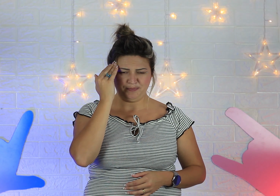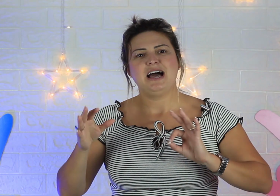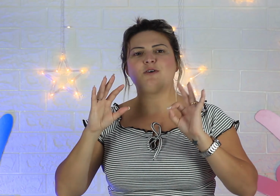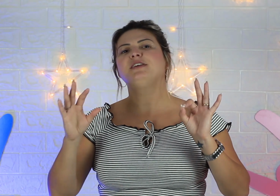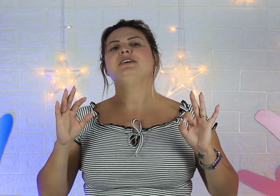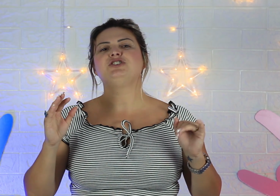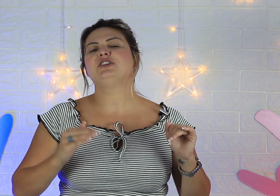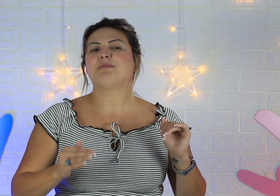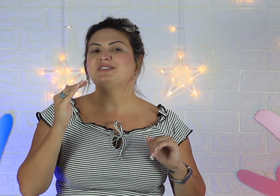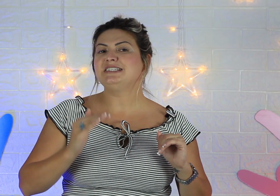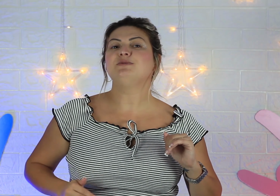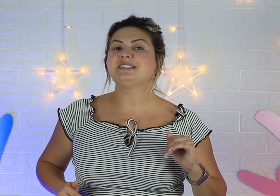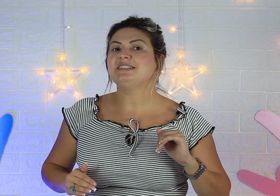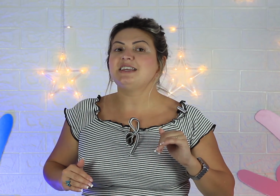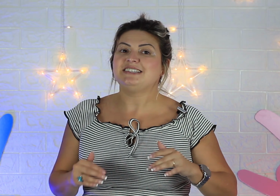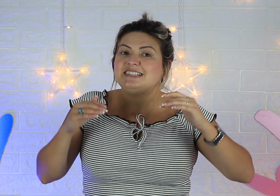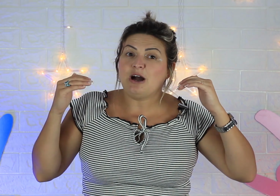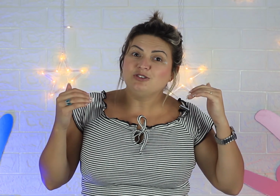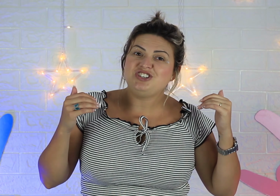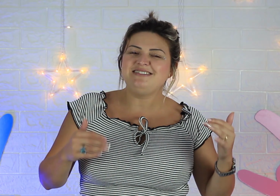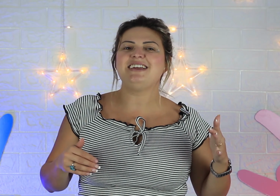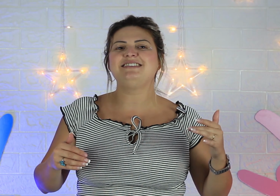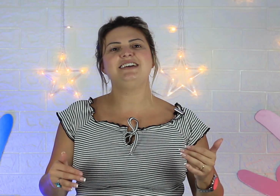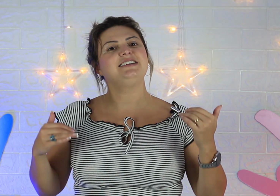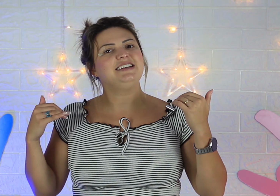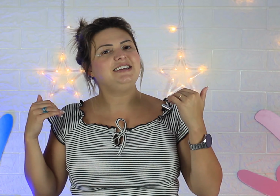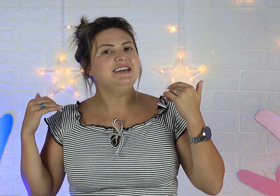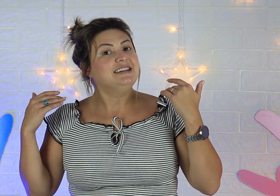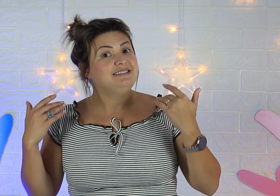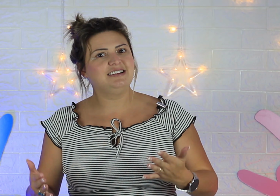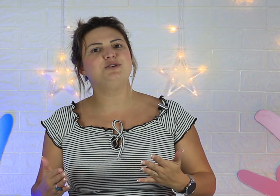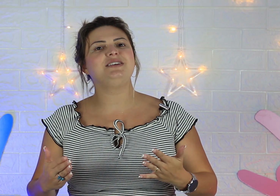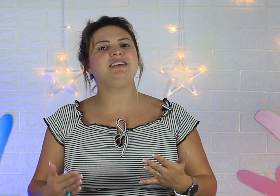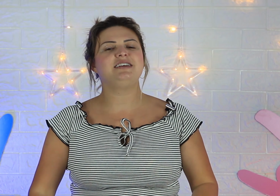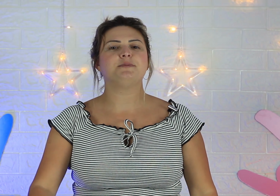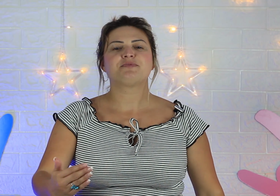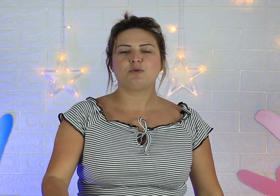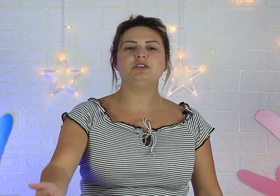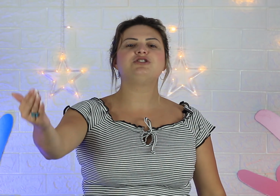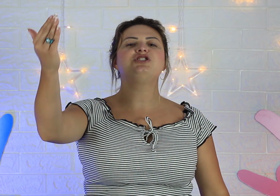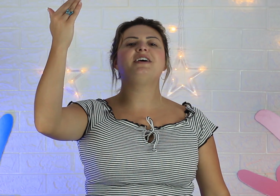entendeu Agora imagina para você não esquecer esse sinal de entender e não entender quando